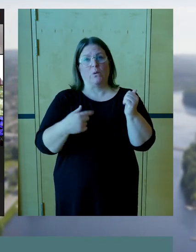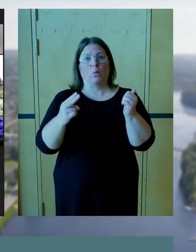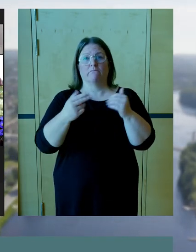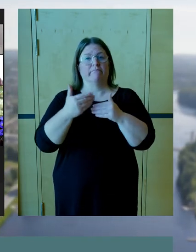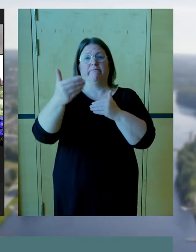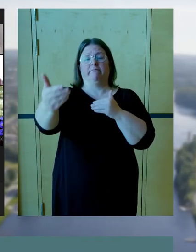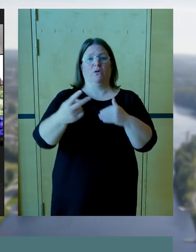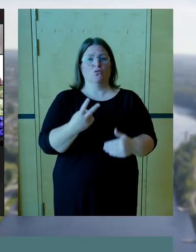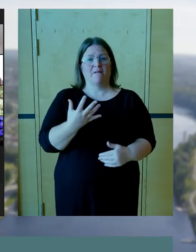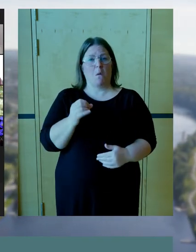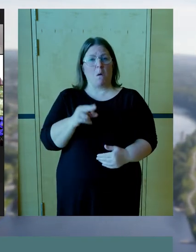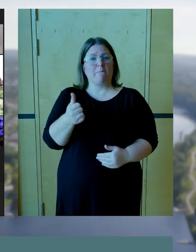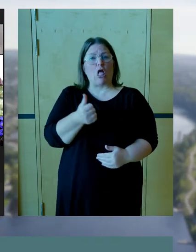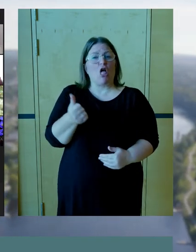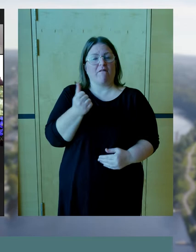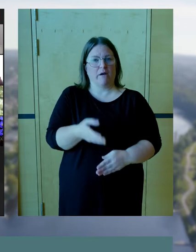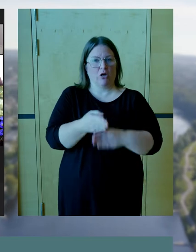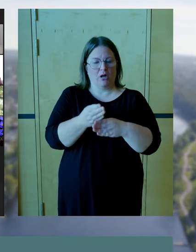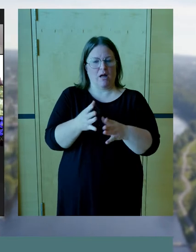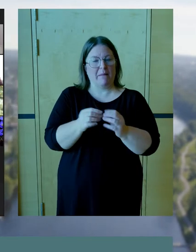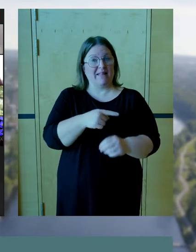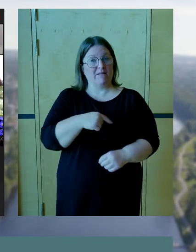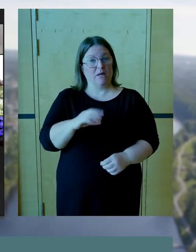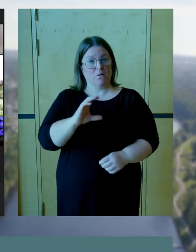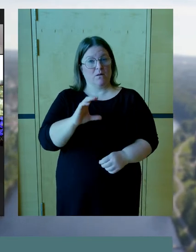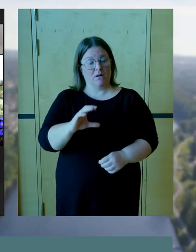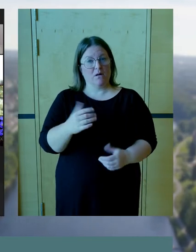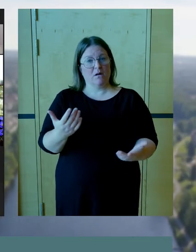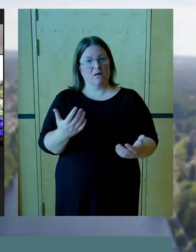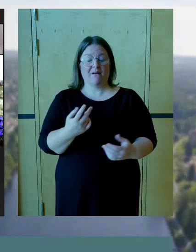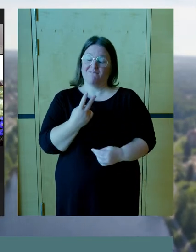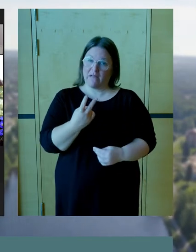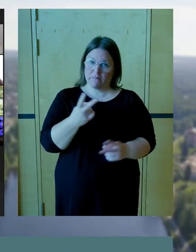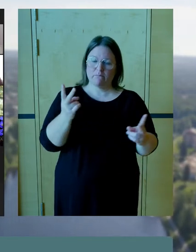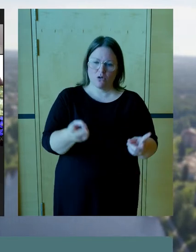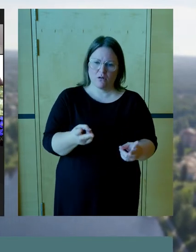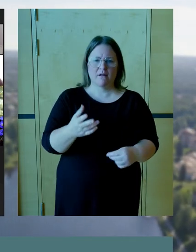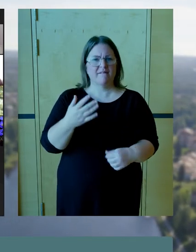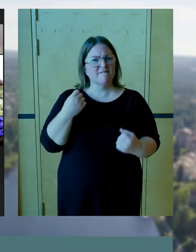Men för oss socialdemokrater inklusive vänsterpartiets så är det nog rätt viktigt att jag har hög